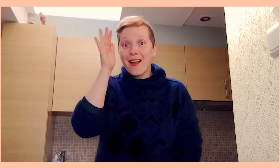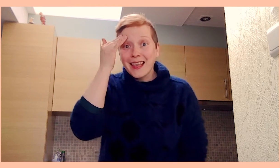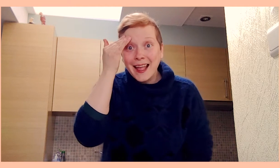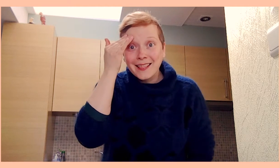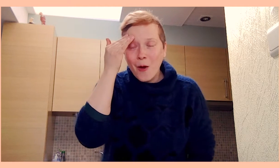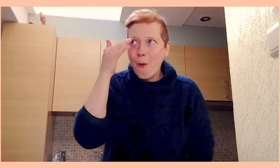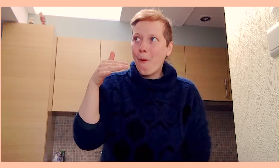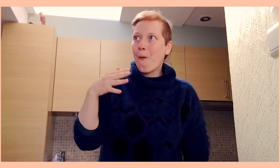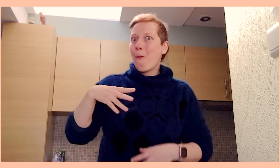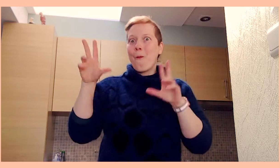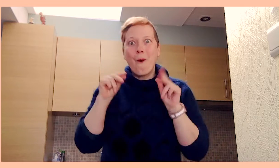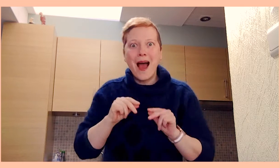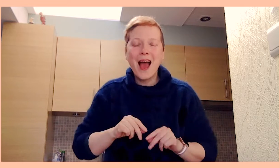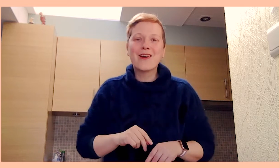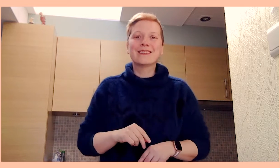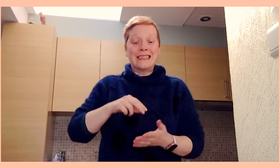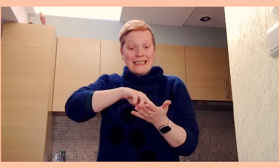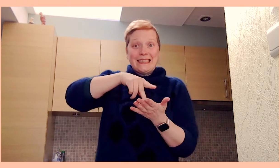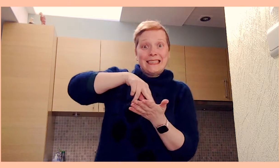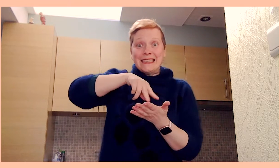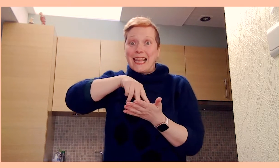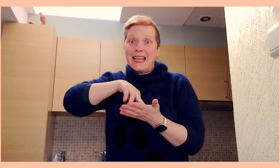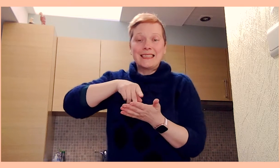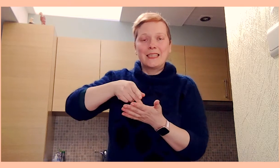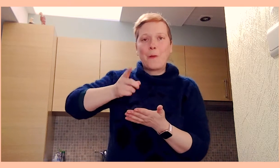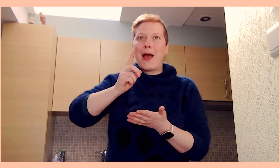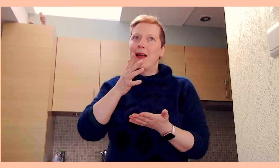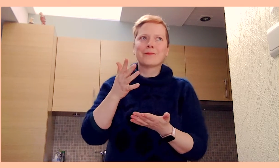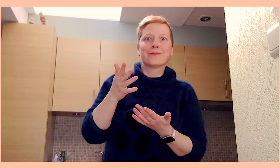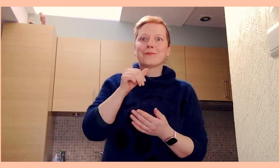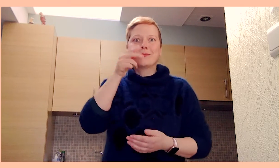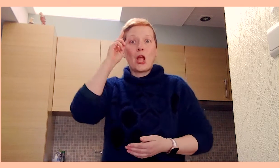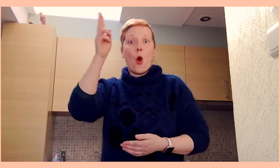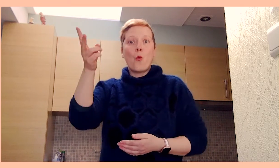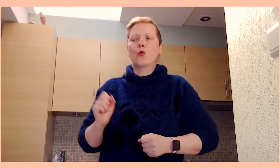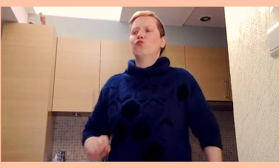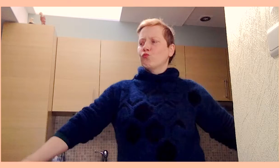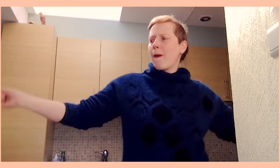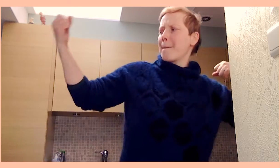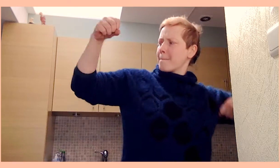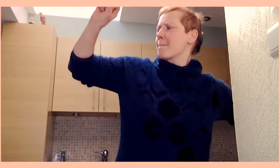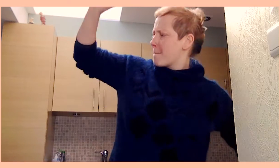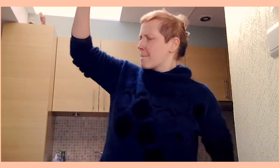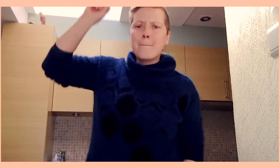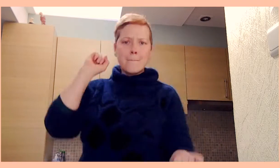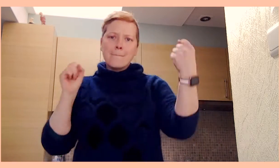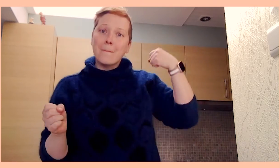Kennen jullie dat? Waauw! Dat is een soort van dansen. Niet gewoon dansen zoals dit.